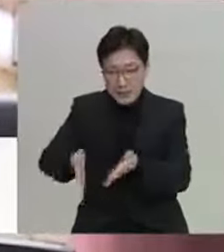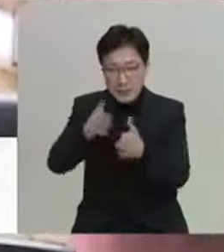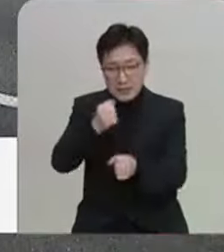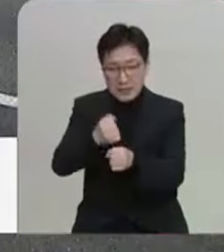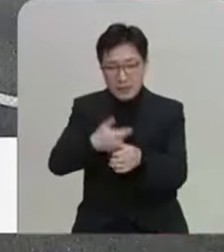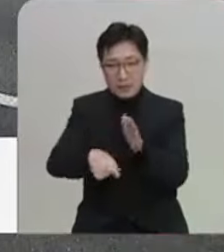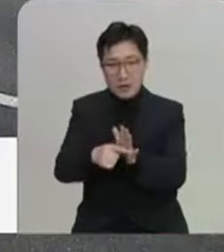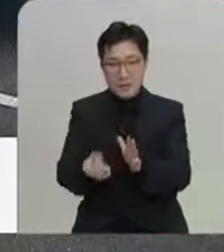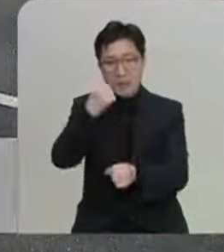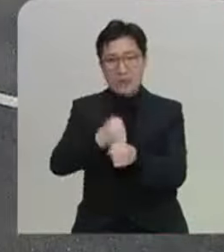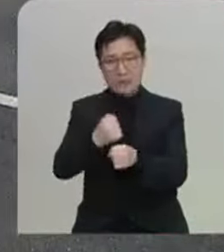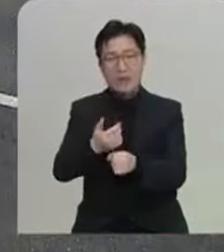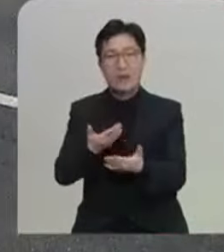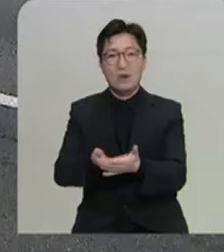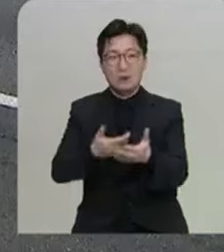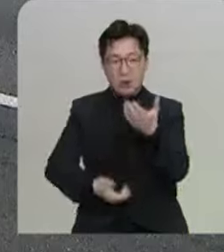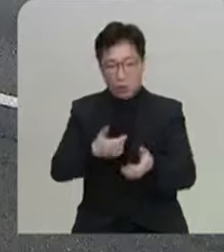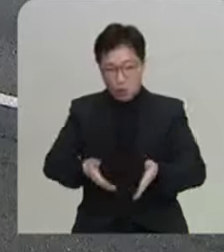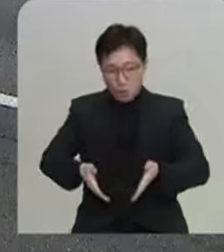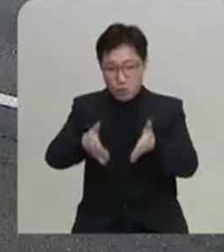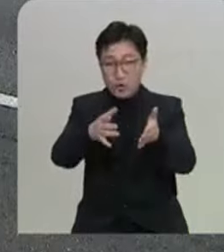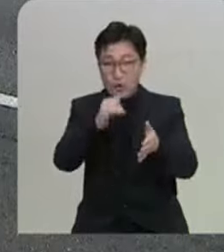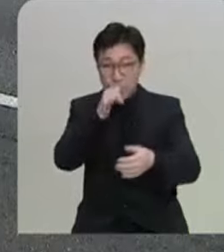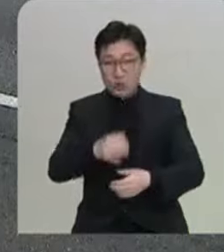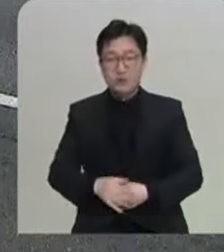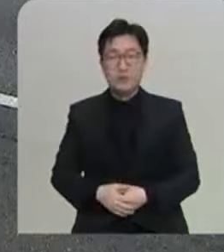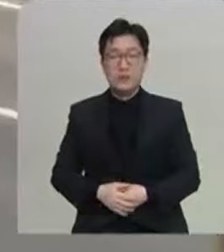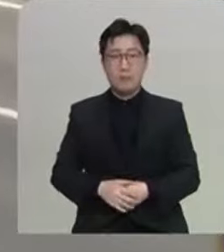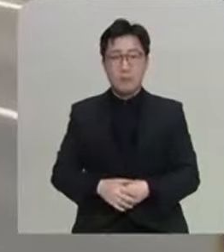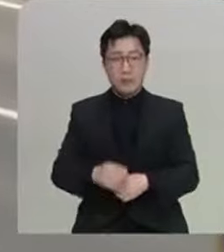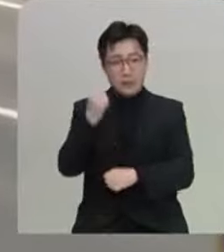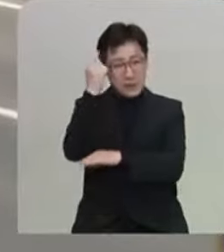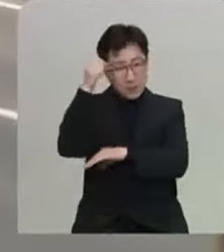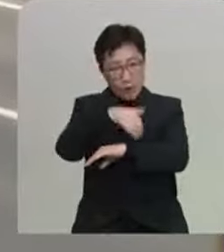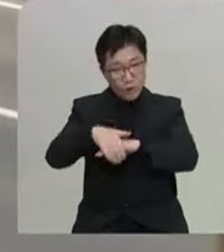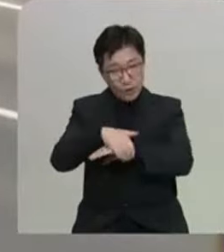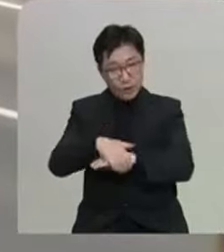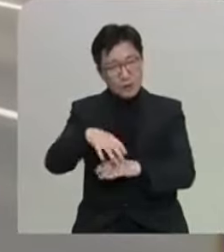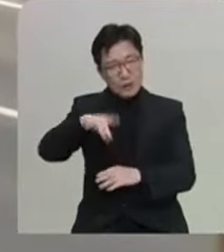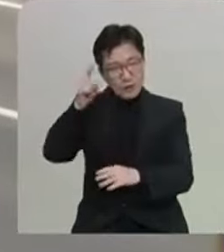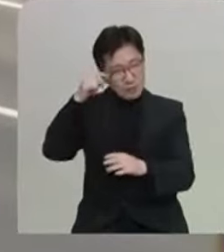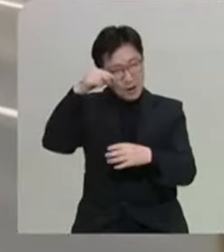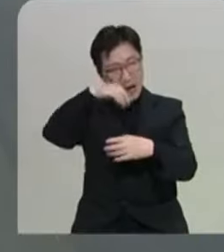지난 1992년 국토종합개발계획에 처음으로 구상안이 포함된 이후